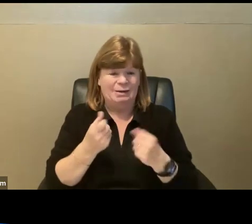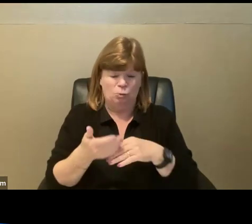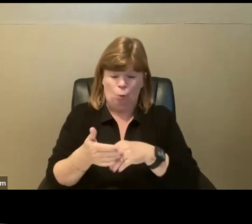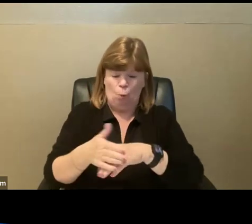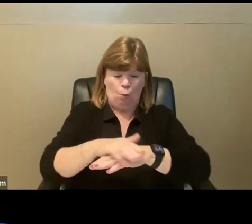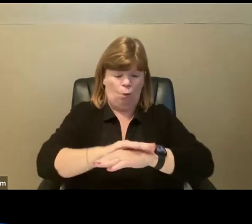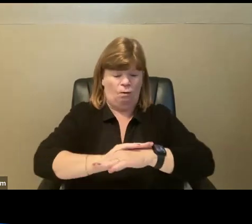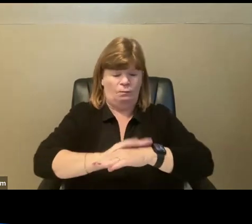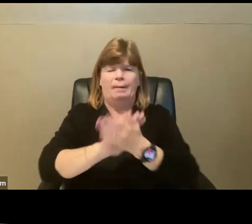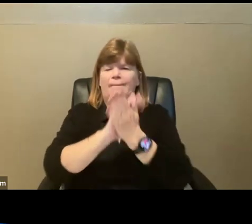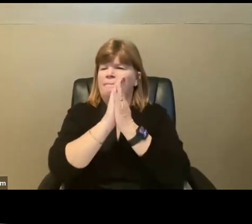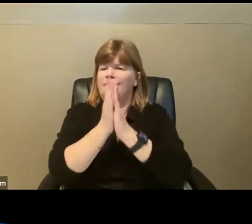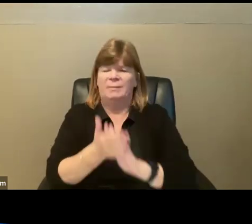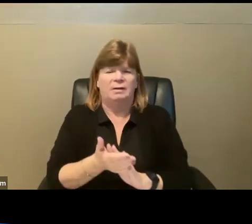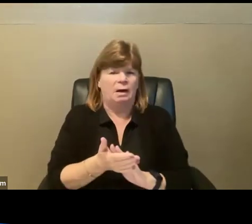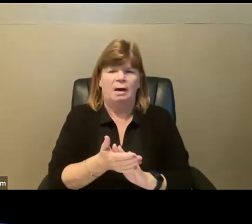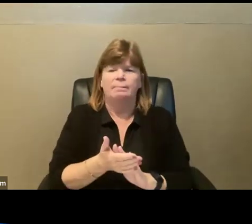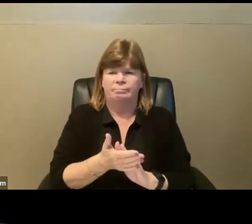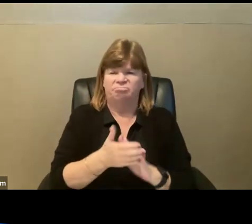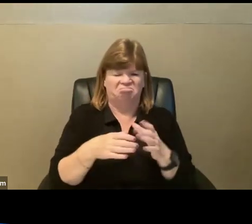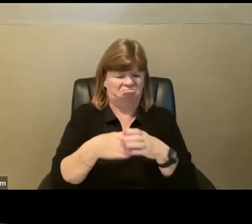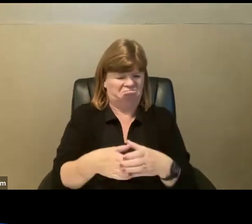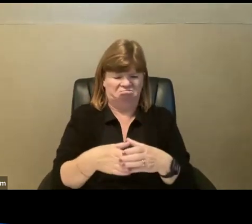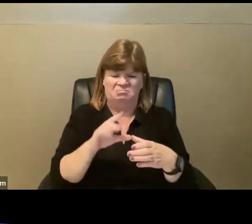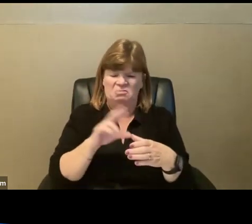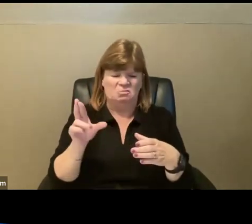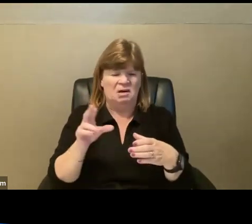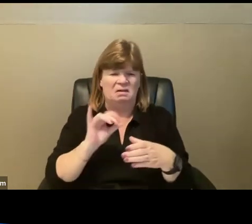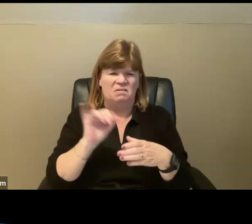has creado una incubadora perfecta para que esa infección empeore.